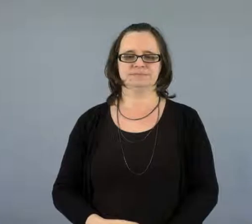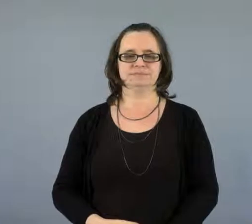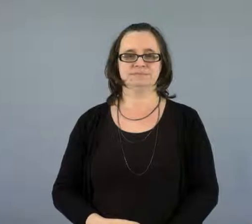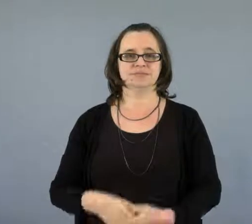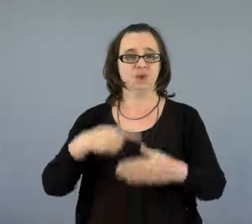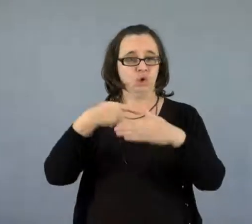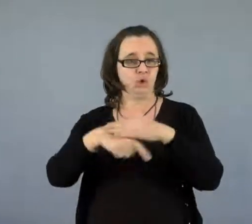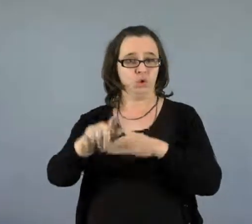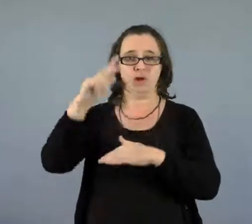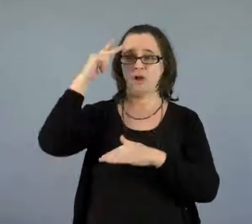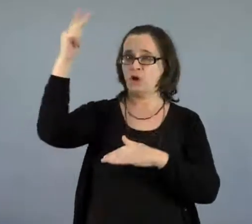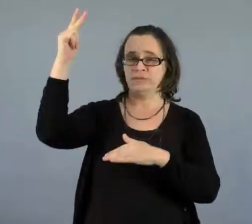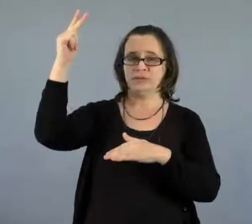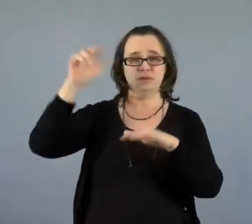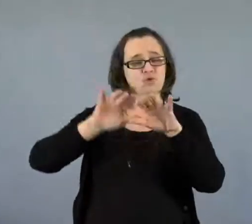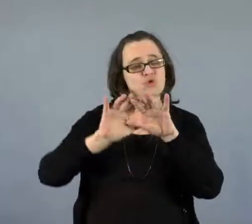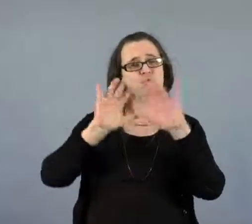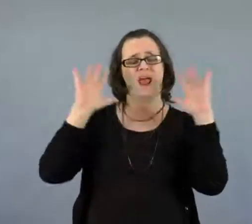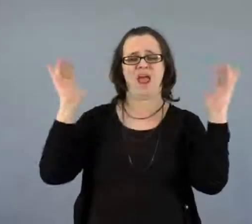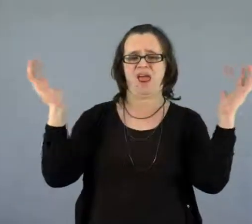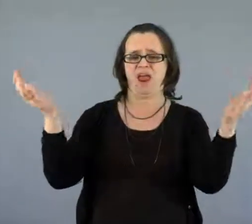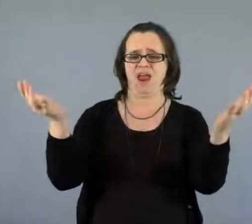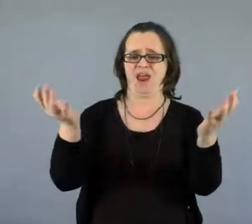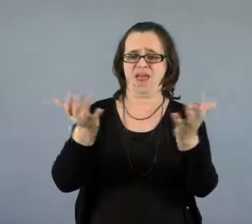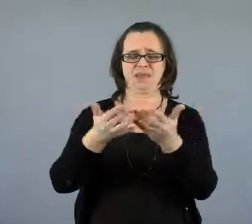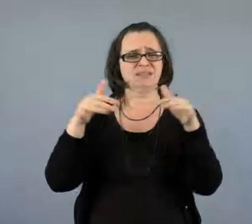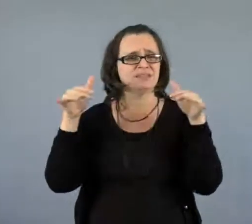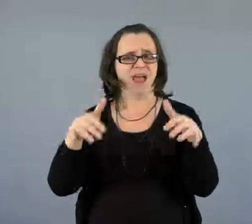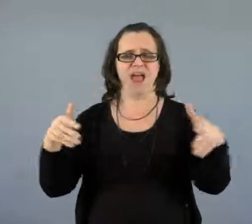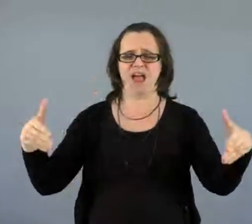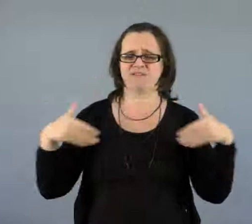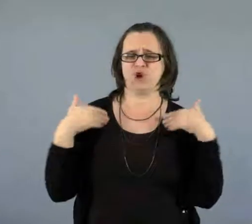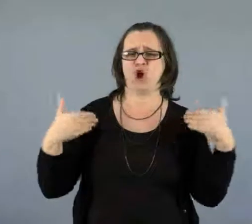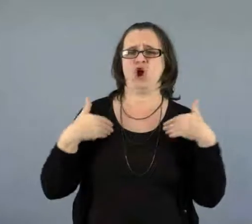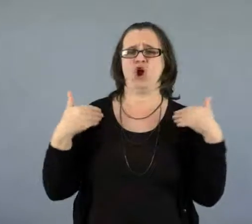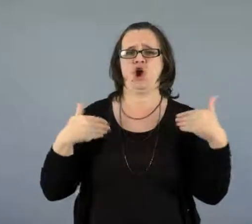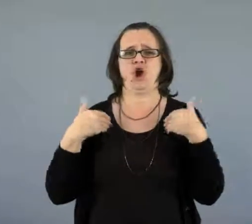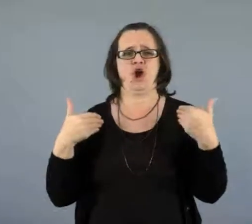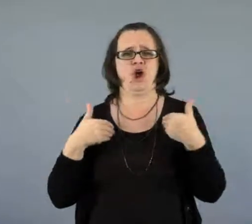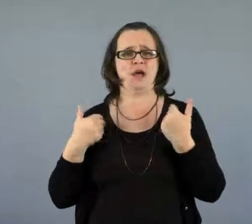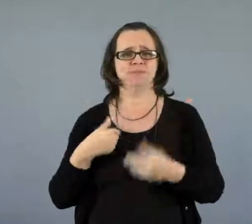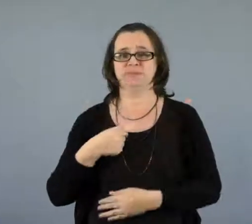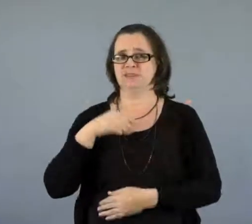Durch Gott ist überall auf der Welt Freude bei uns